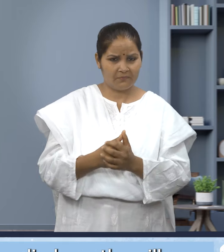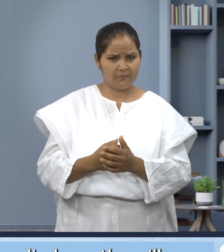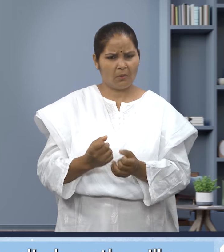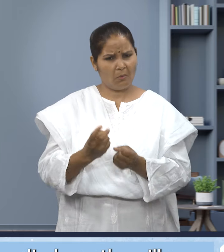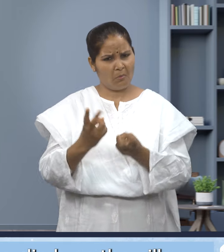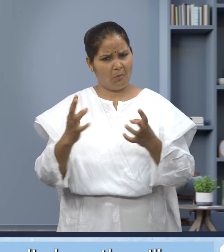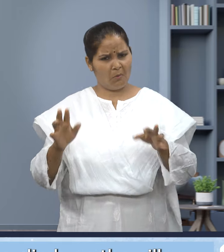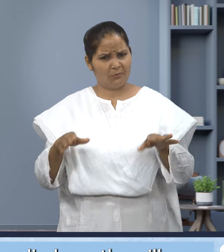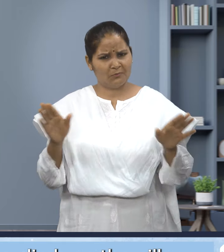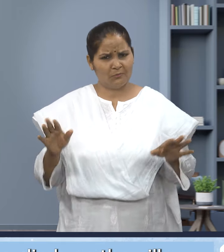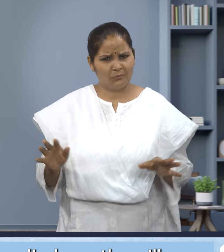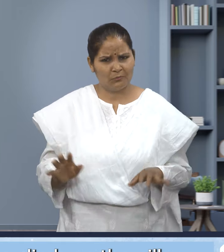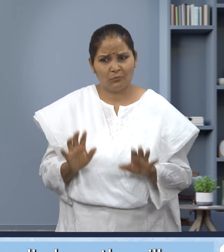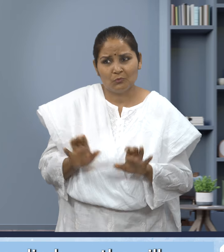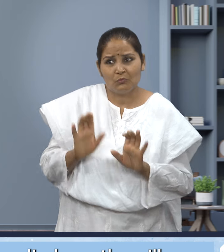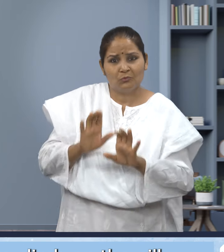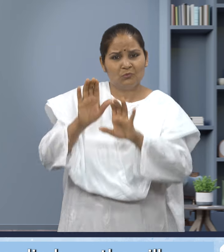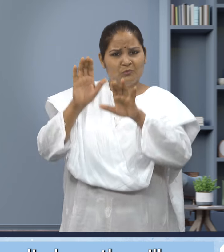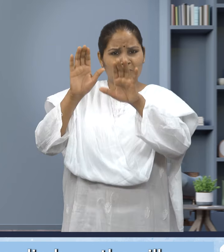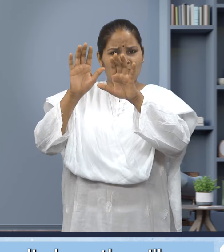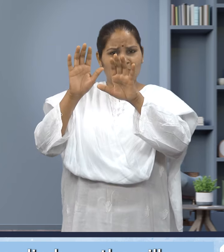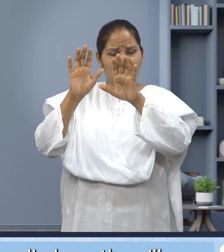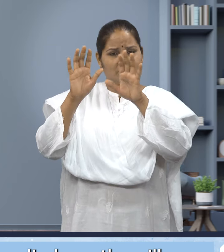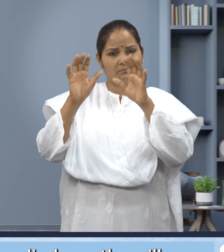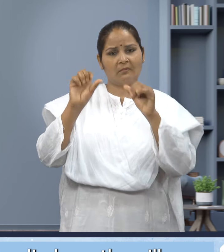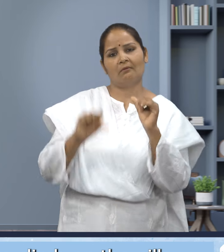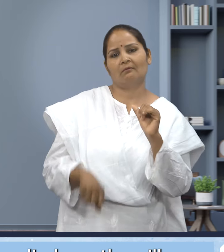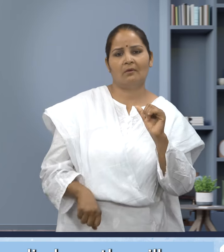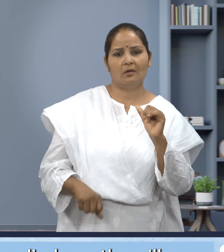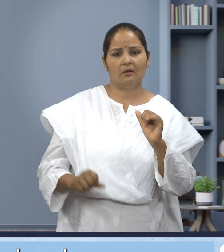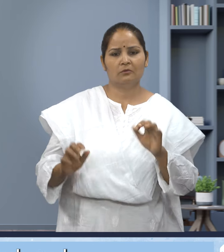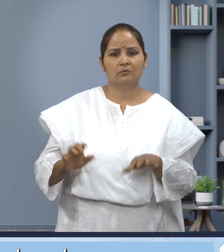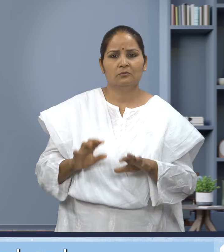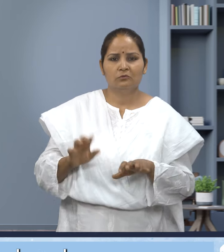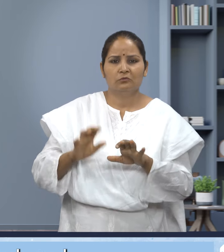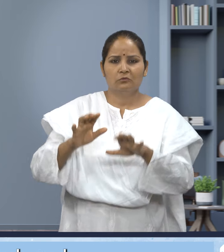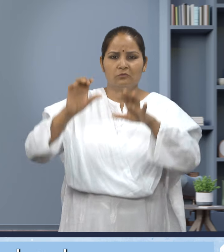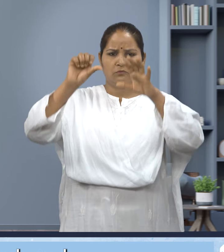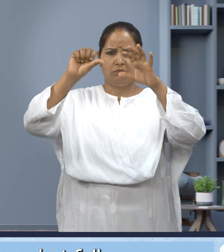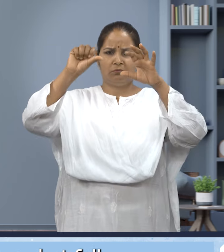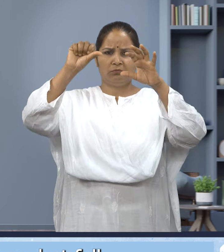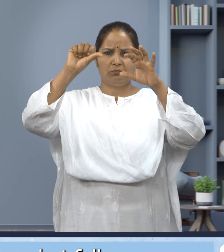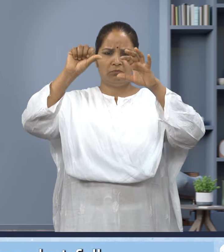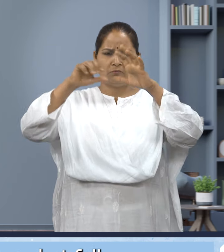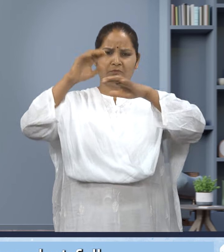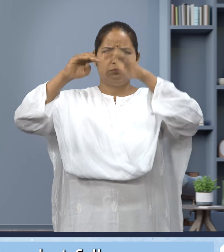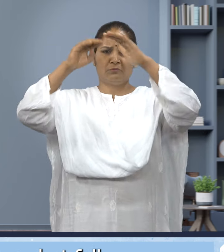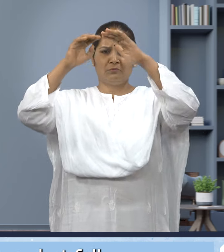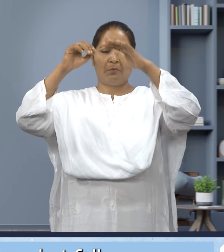చాలా కప్పలు ఆ స్తంభాన్ని ఎక్కడానికి తీవ్రంగా ప్రయత్నించాయి. అవి ఎక్కి కొద్ది దూరం చేరుకుంటాయి,